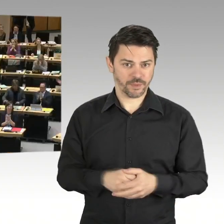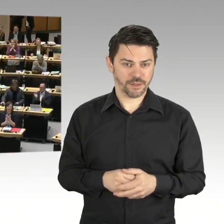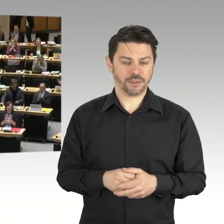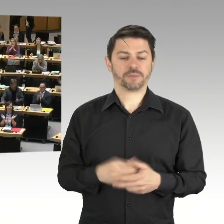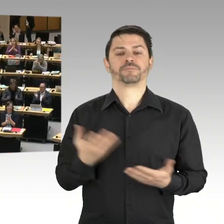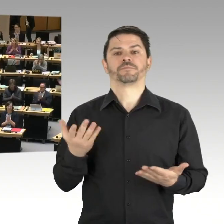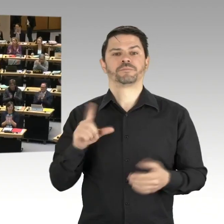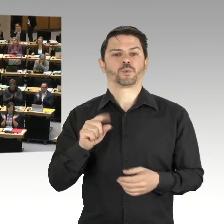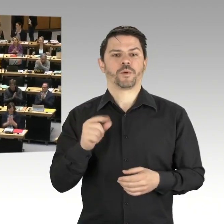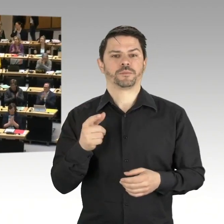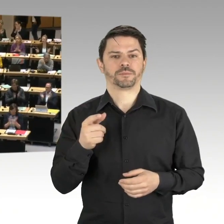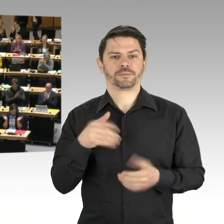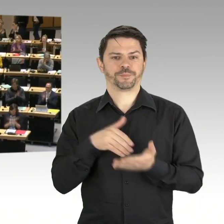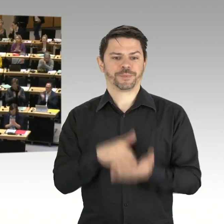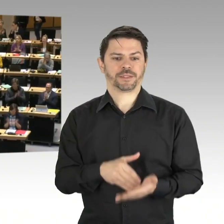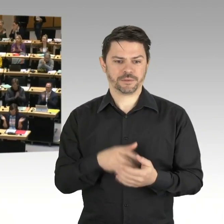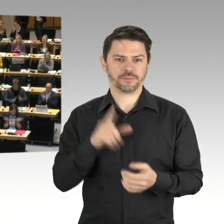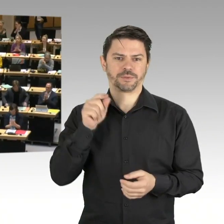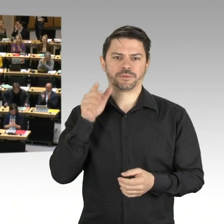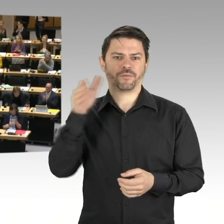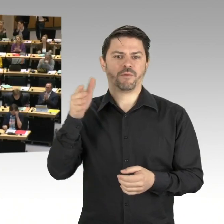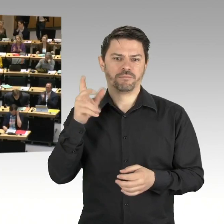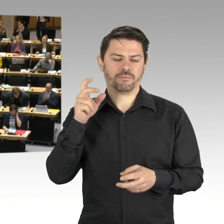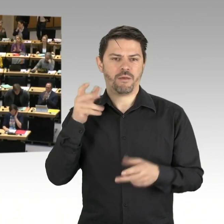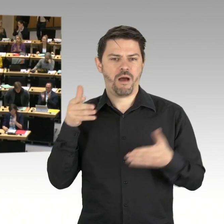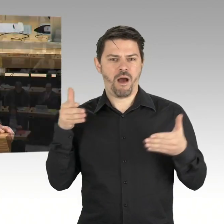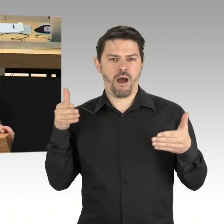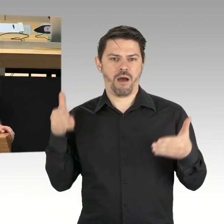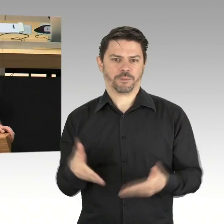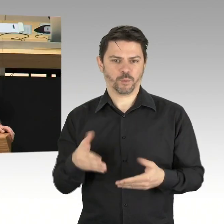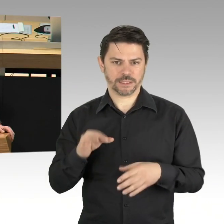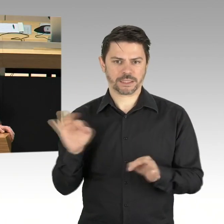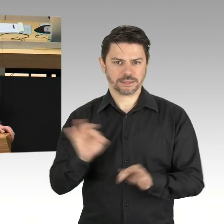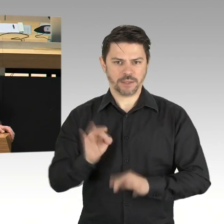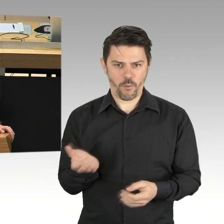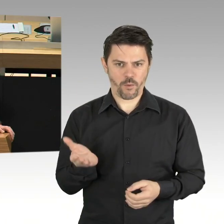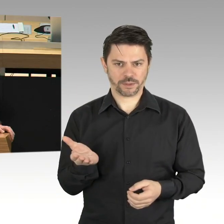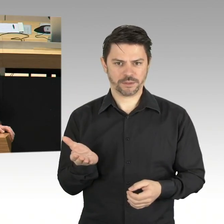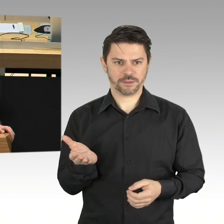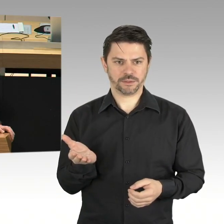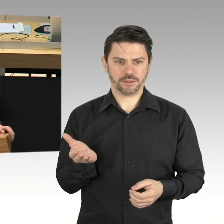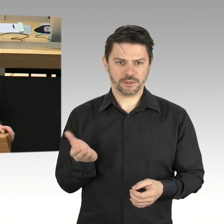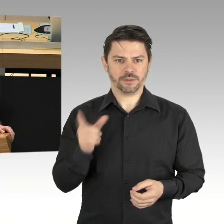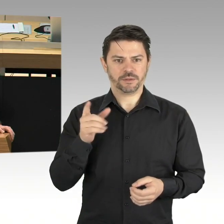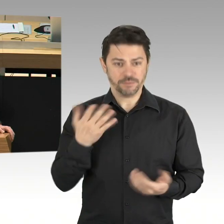(Beifall) Meine Damen und Herren,